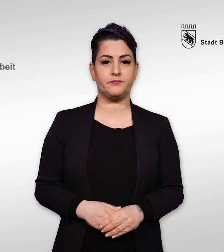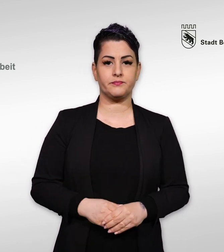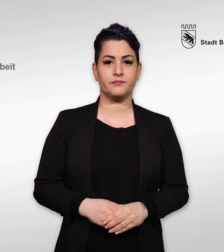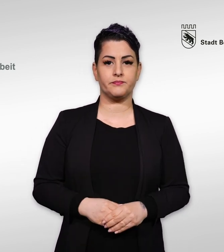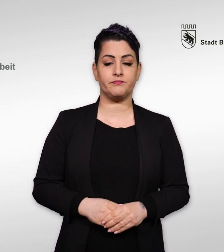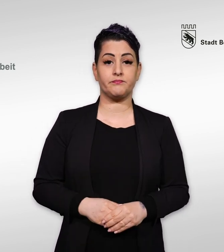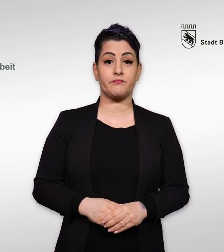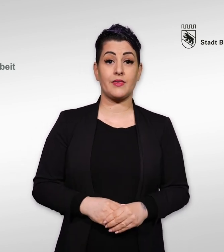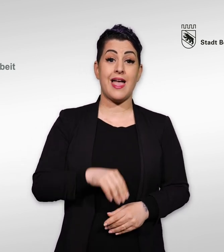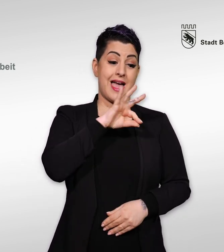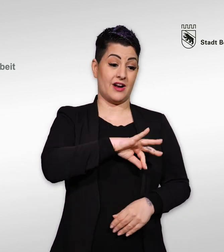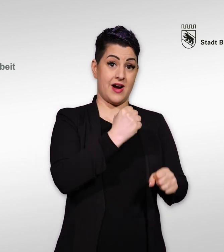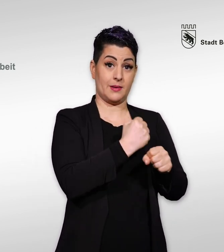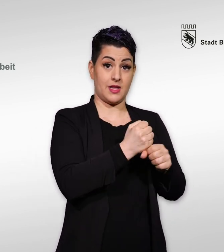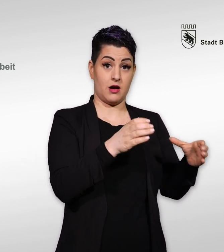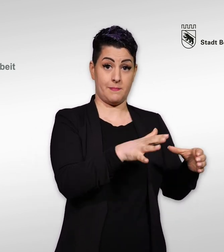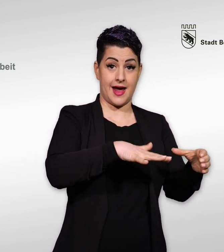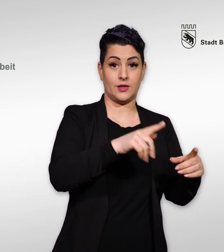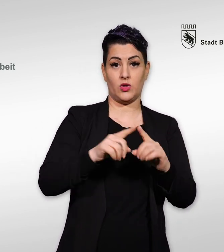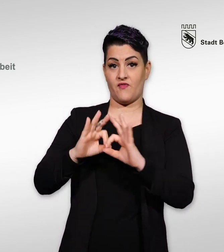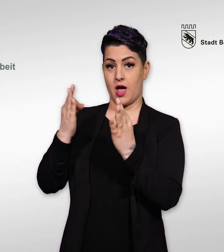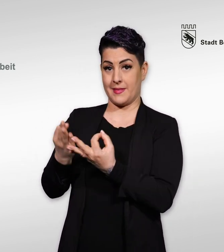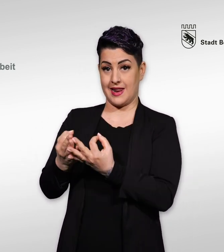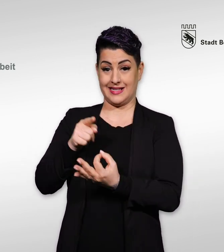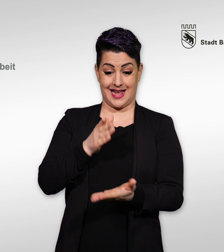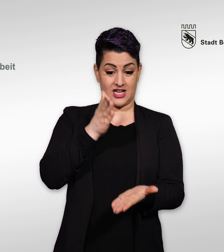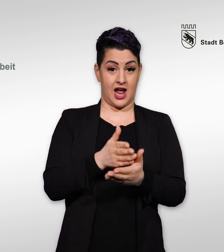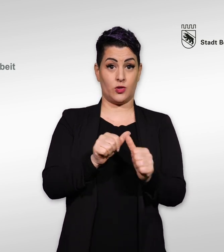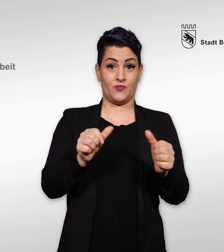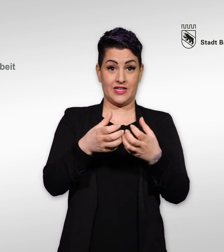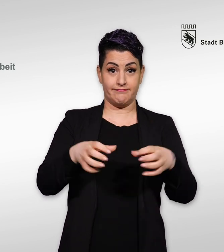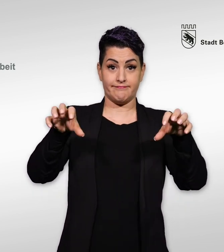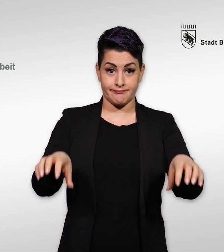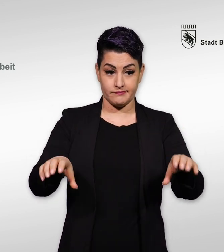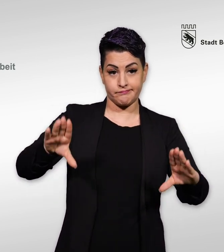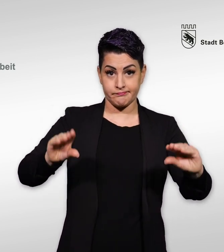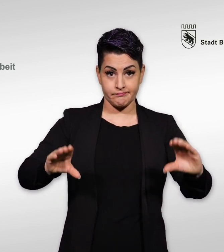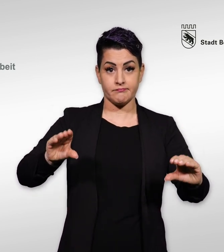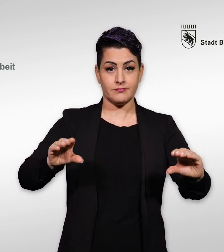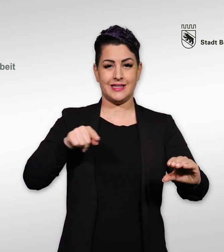Die Entscheidung über die Aufteilung von Erwerbs- und Familienarbeit ist eine Weichenstellung mit Folgen.